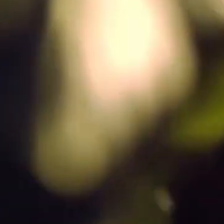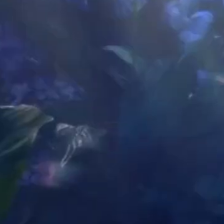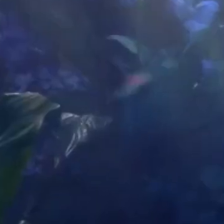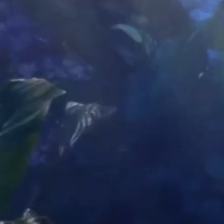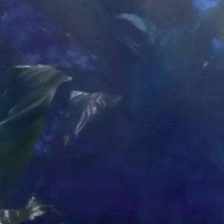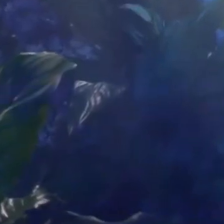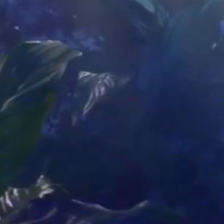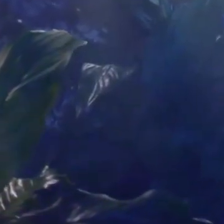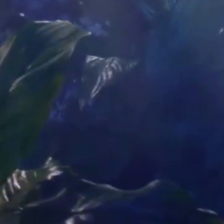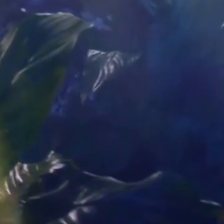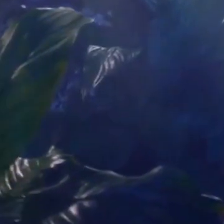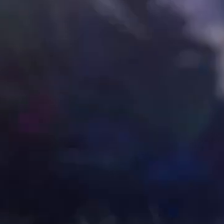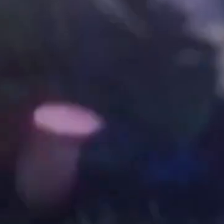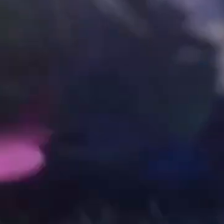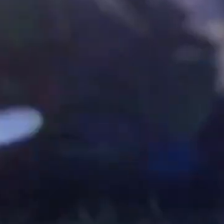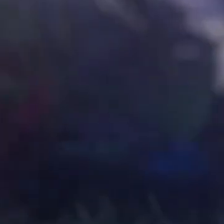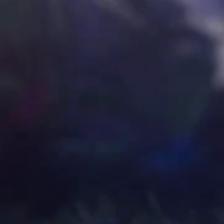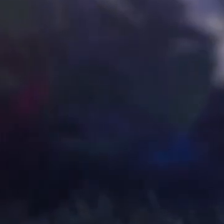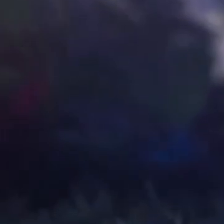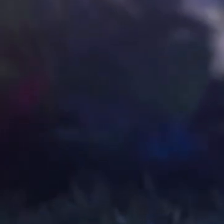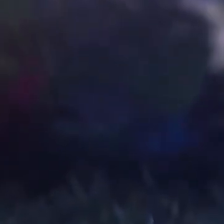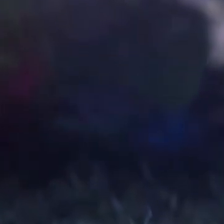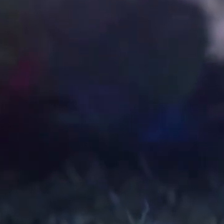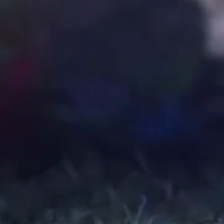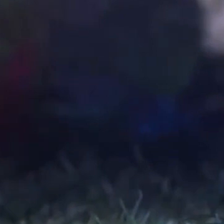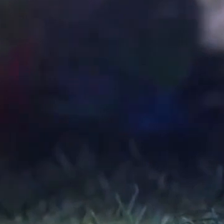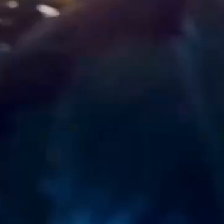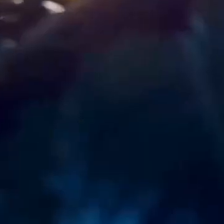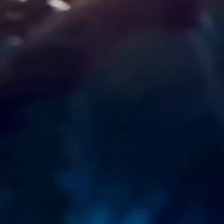и глухих делает слышащими и немых говорящими [музыка]